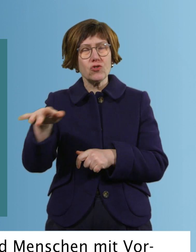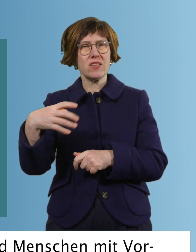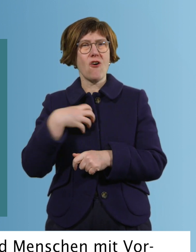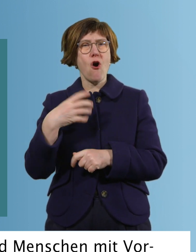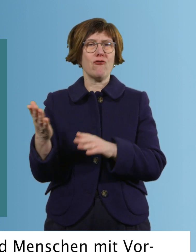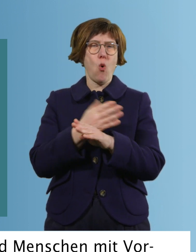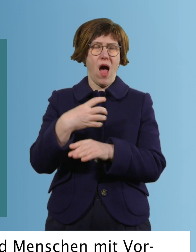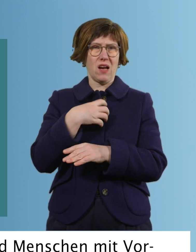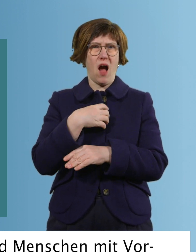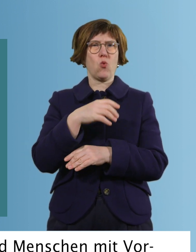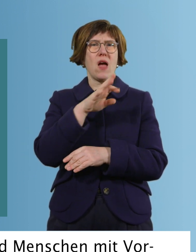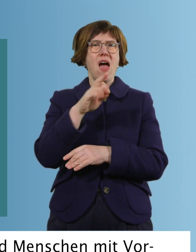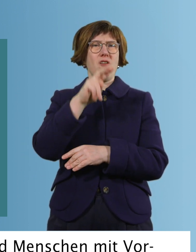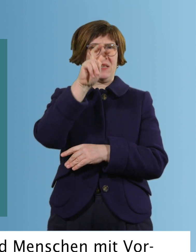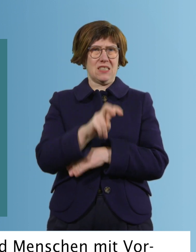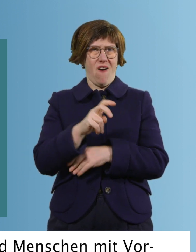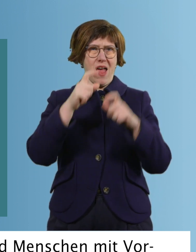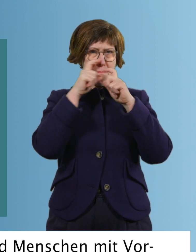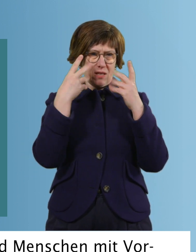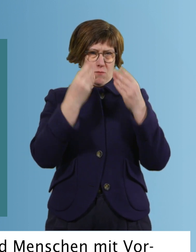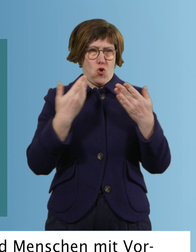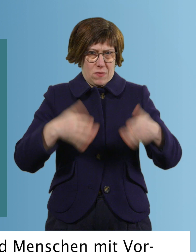mit Vorerkrankung, wurden mit FFP2-Masken ausgestattet.